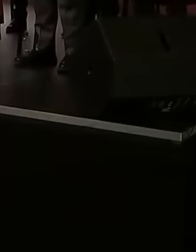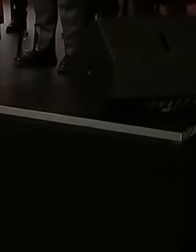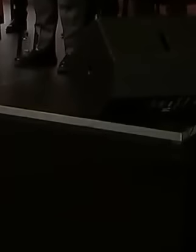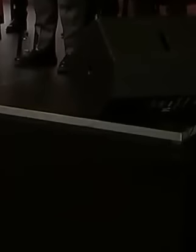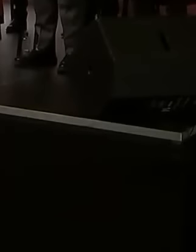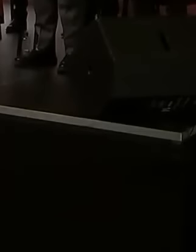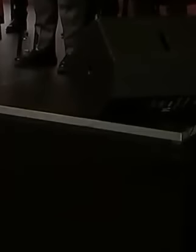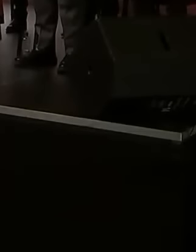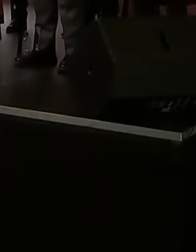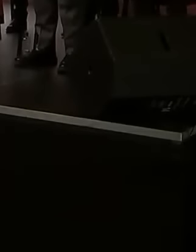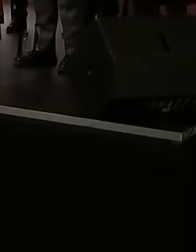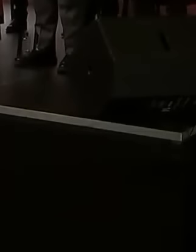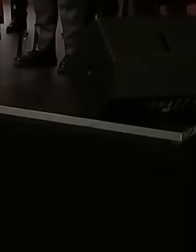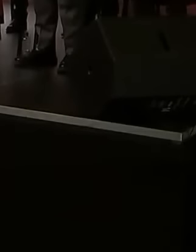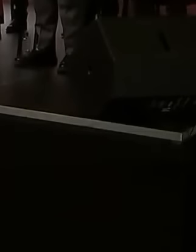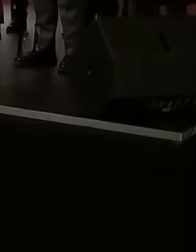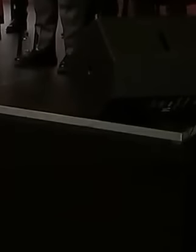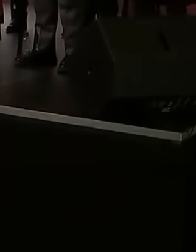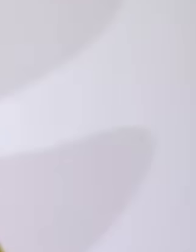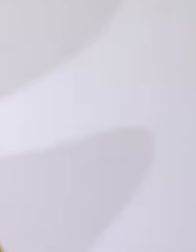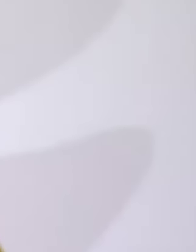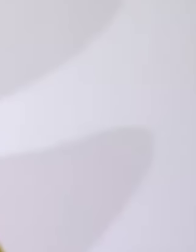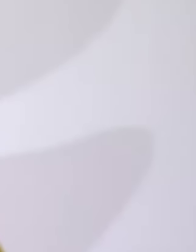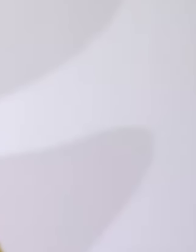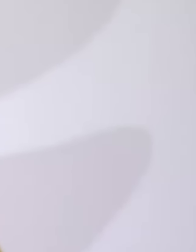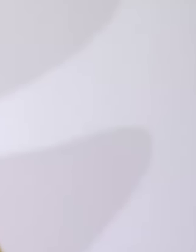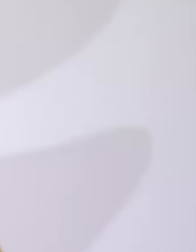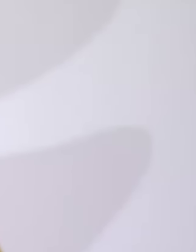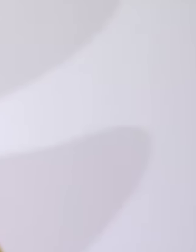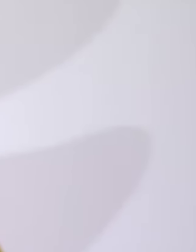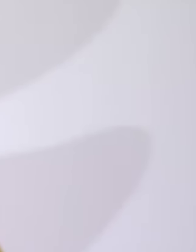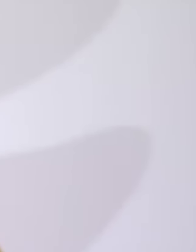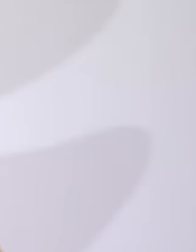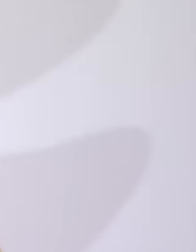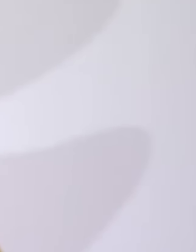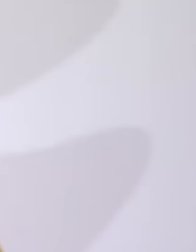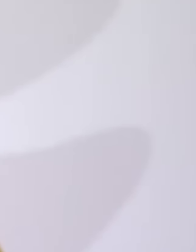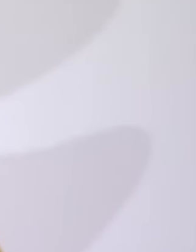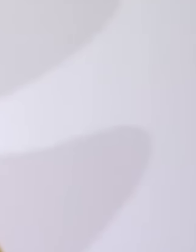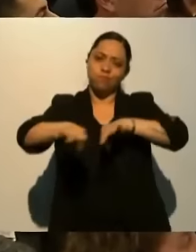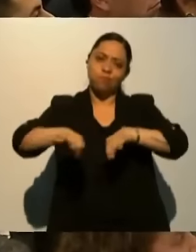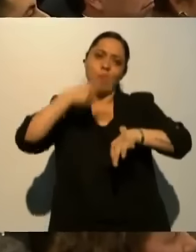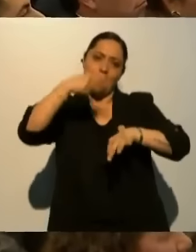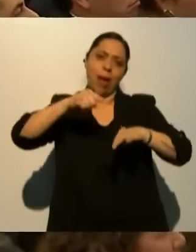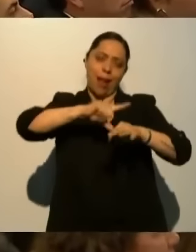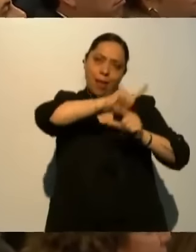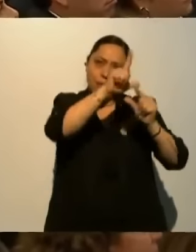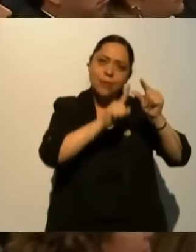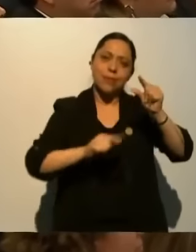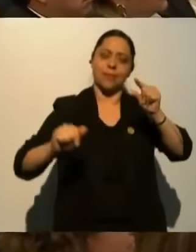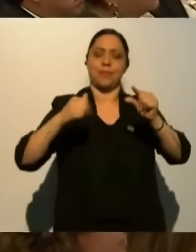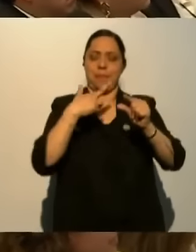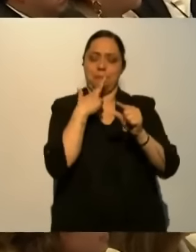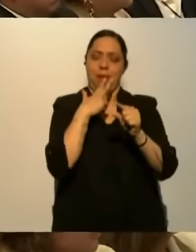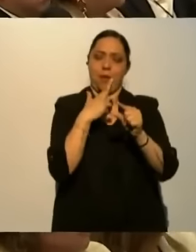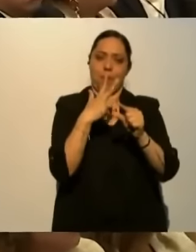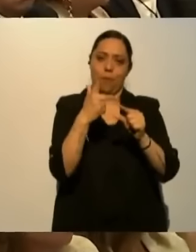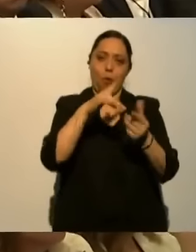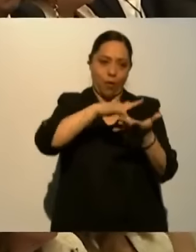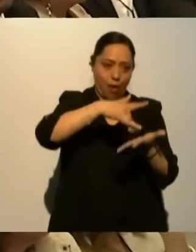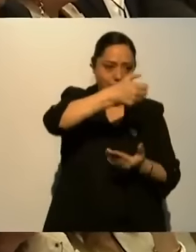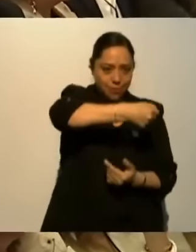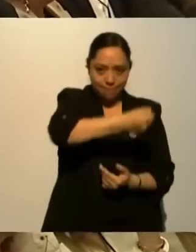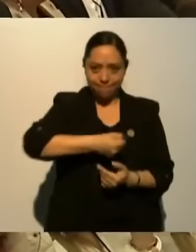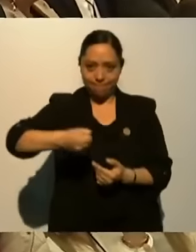gracias muchas gracias a todas y a todos bienvenidos